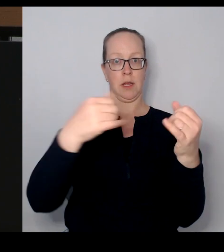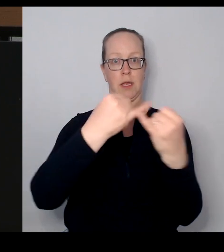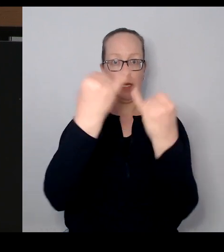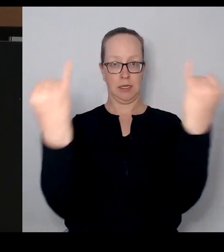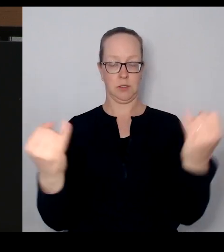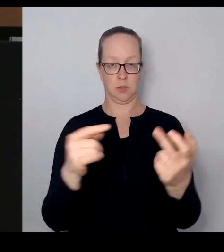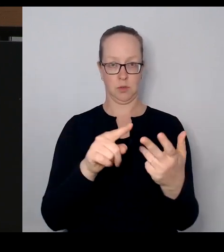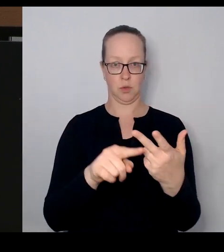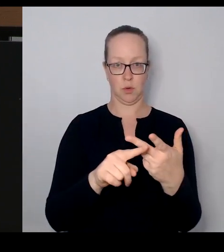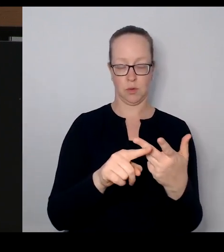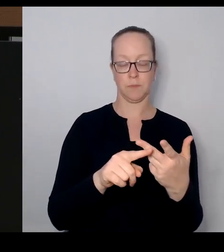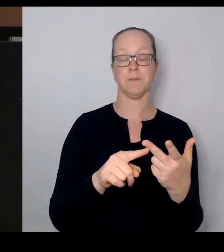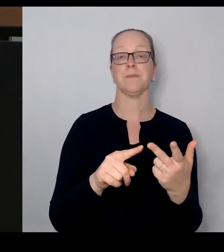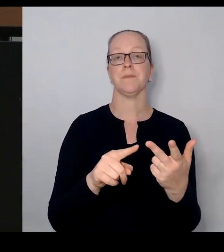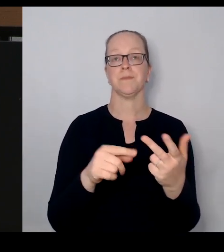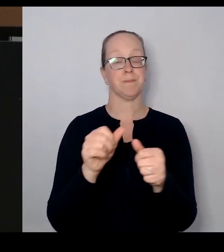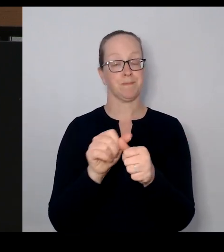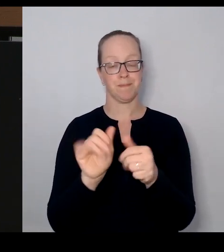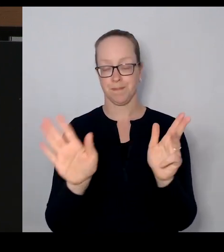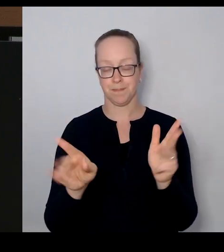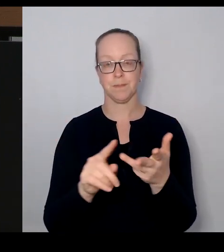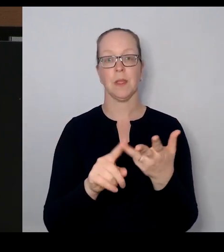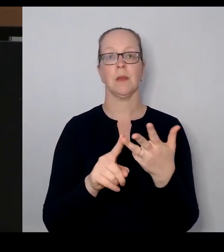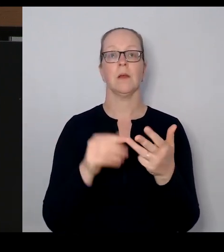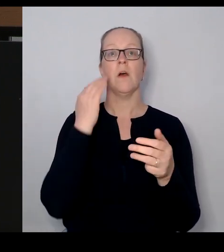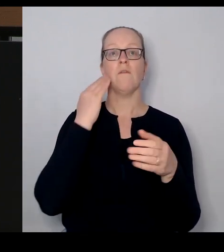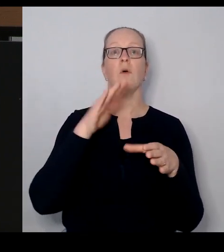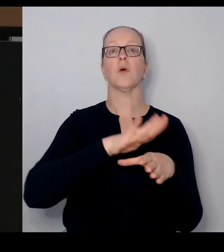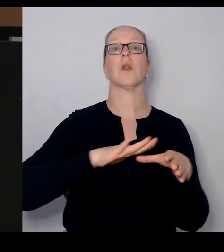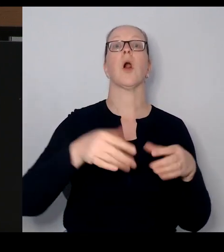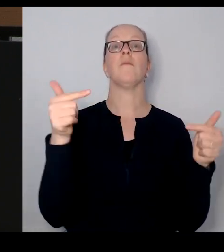nicht erfüllt und stattdessen andere Aufgaben wahrgenommen hat.